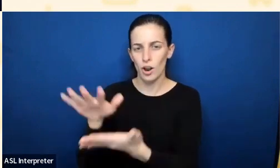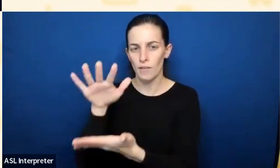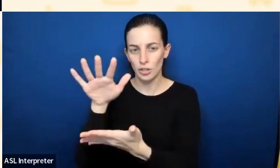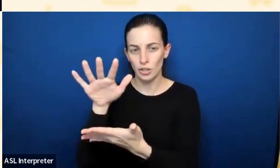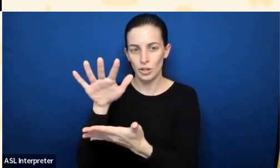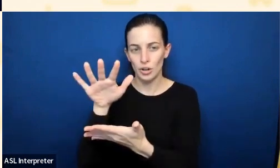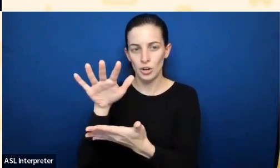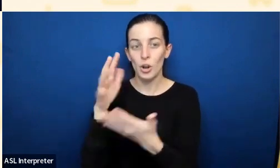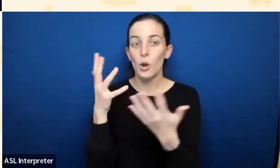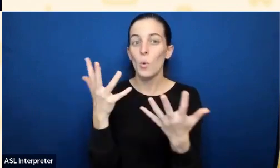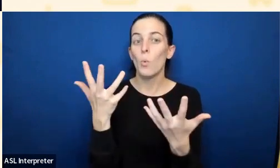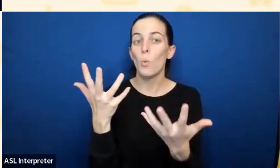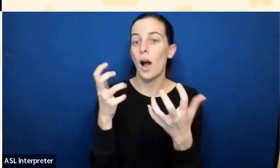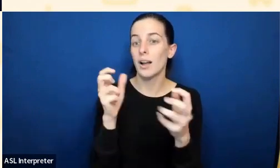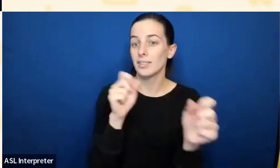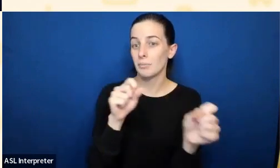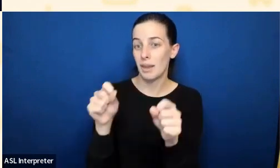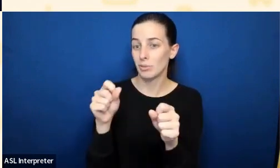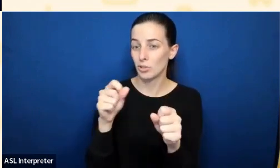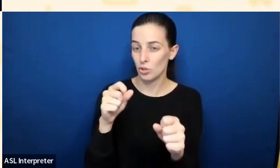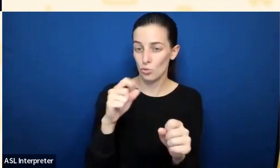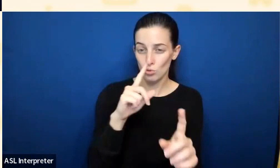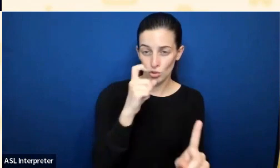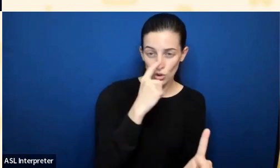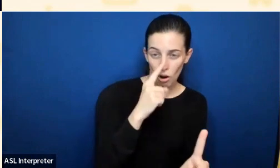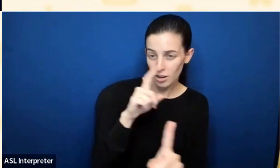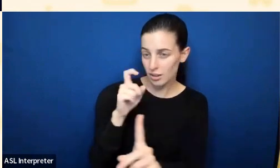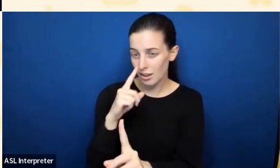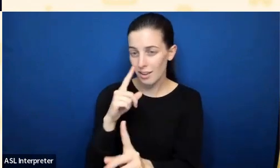Y luego agregué algunos ejemplos de movimiento reducido preferido.